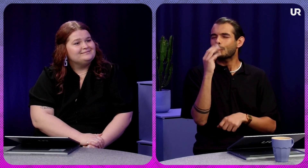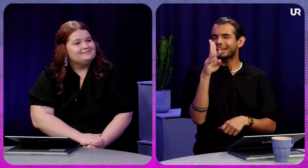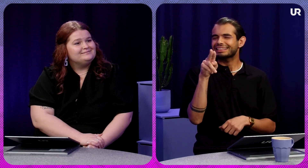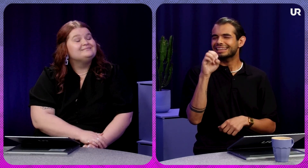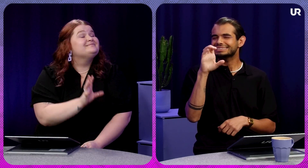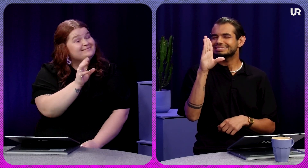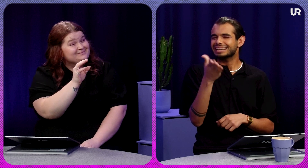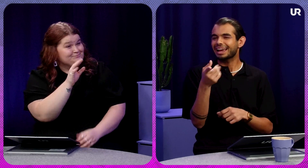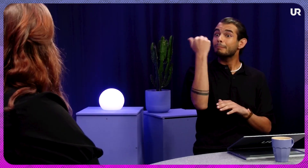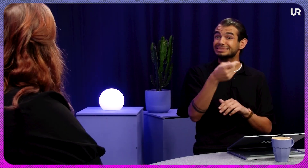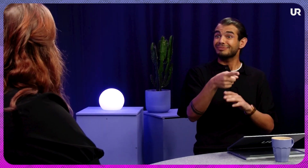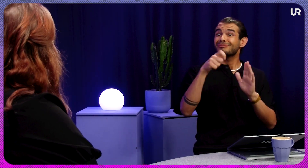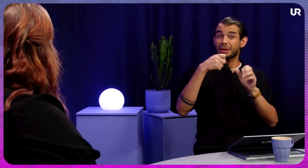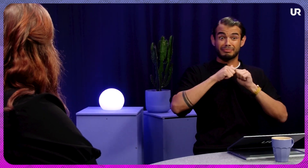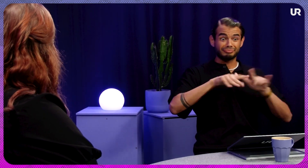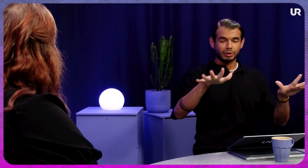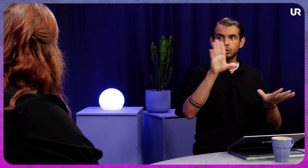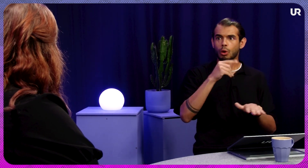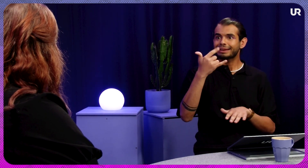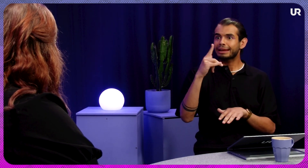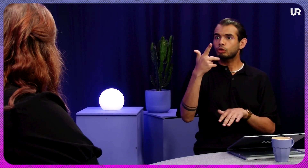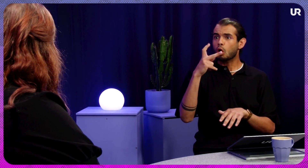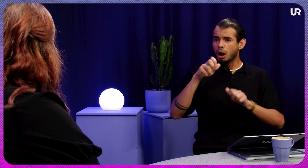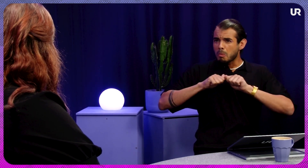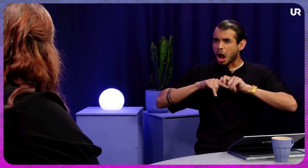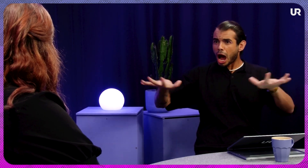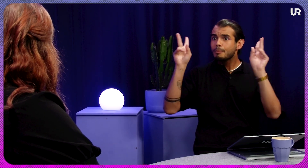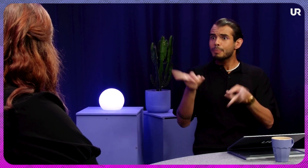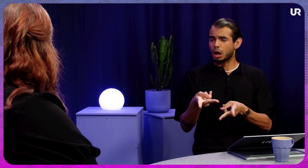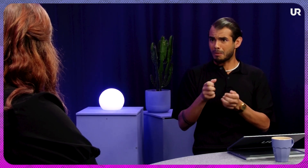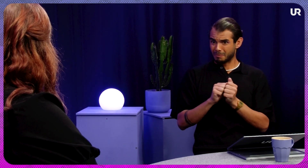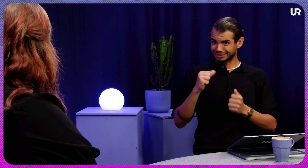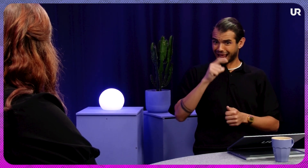eller ja Wednesday på engelska. Efter att serien kom ut har hon synts överallt på Tiktok-